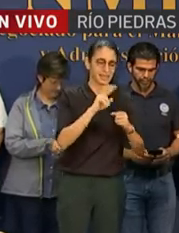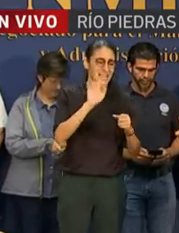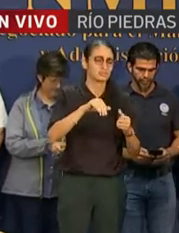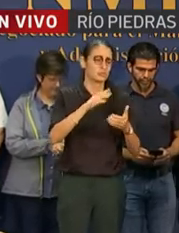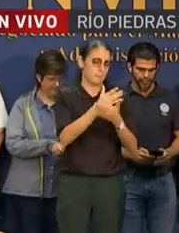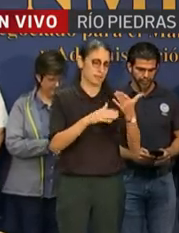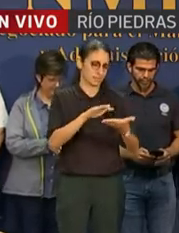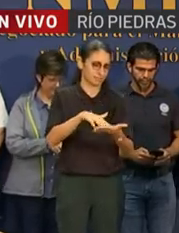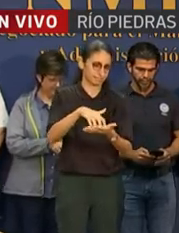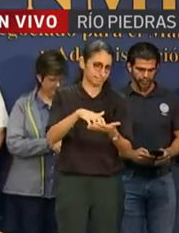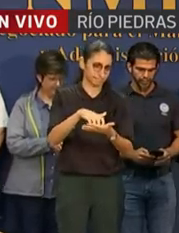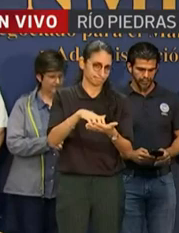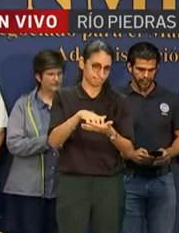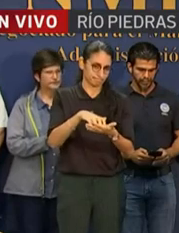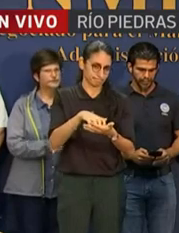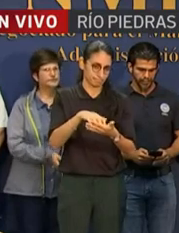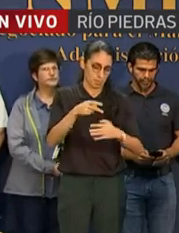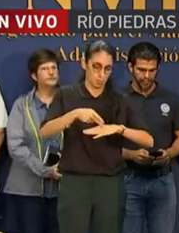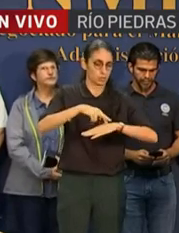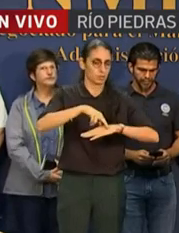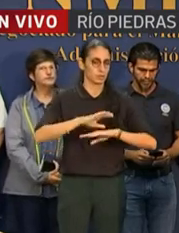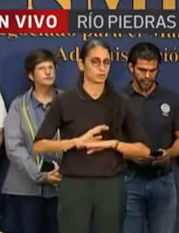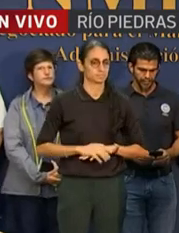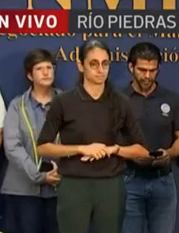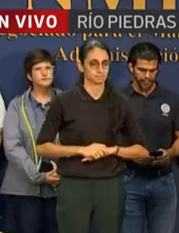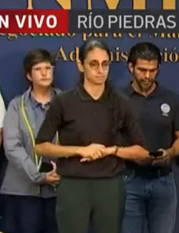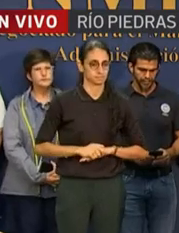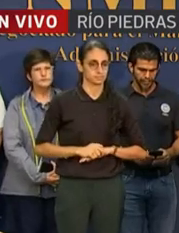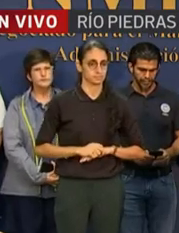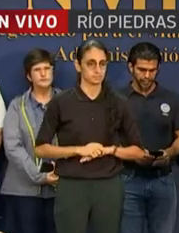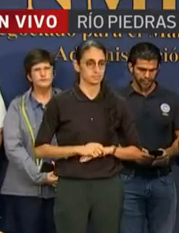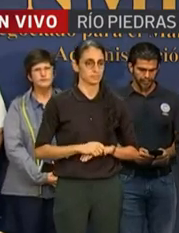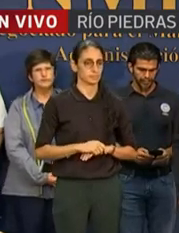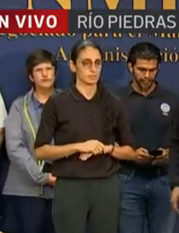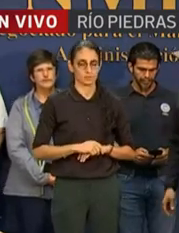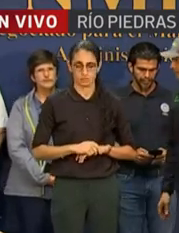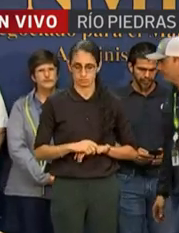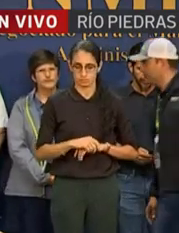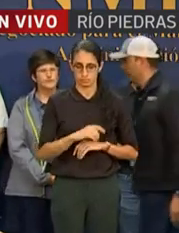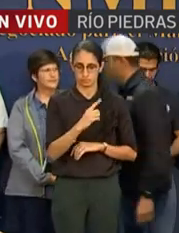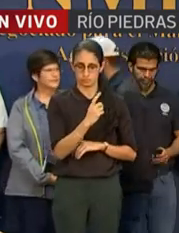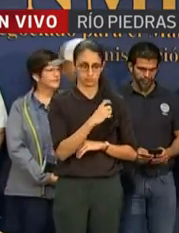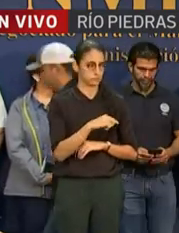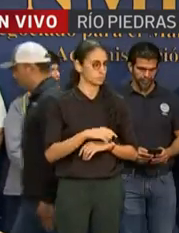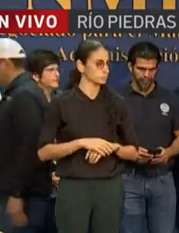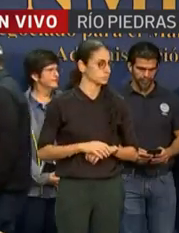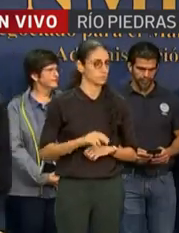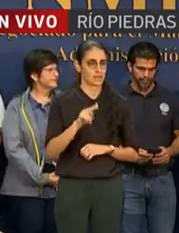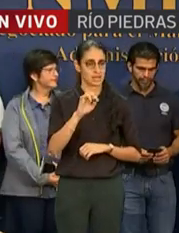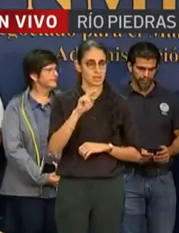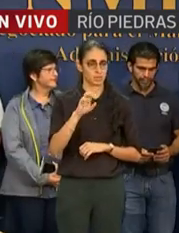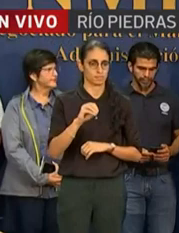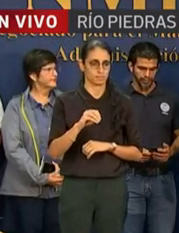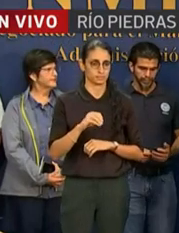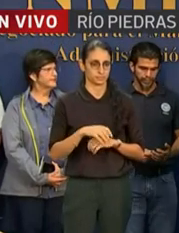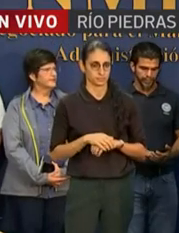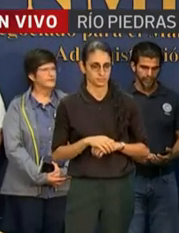POSTES, PERO HAY QUE ESPERAR